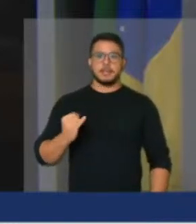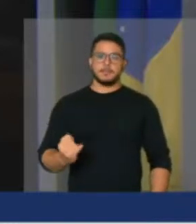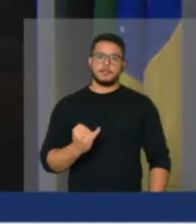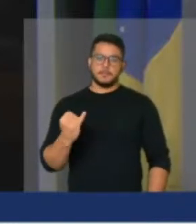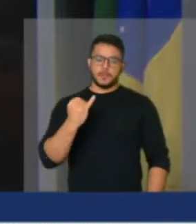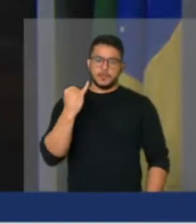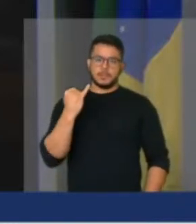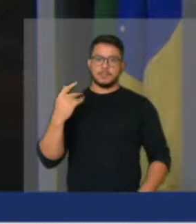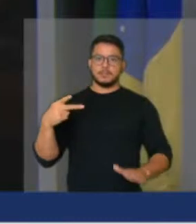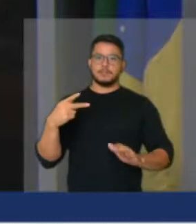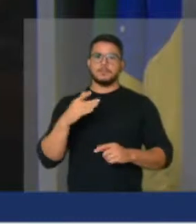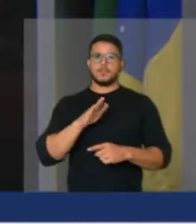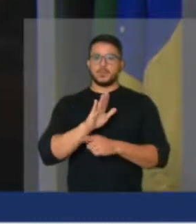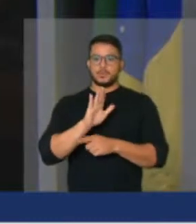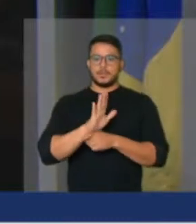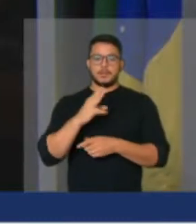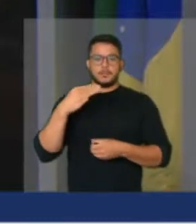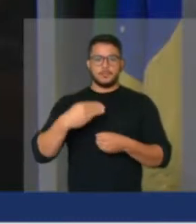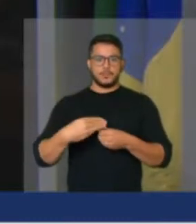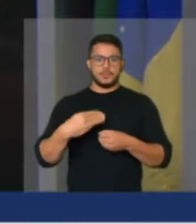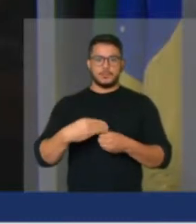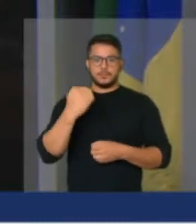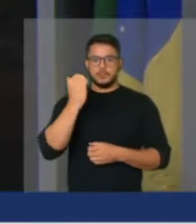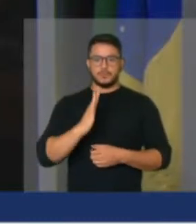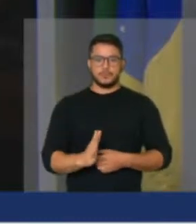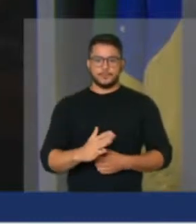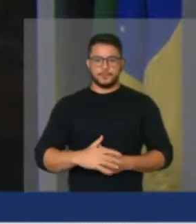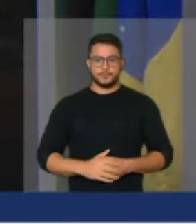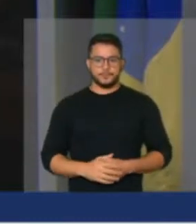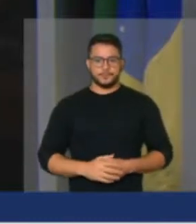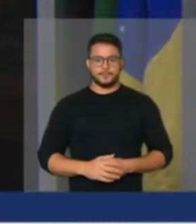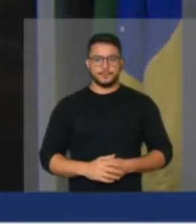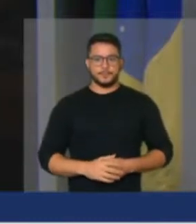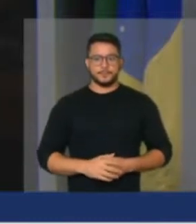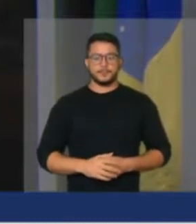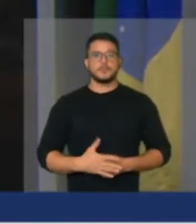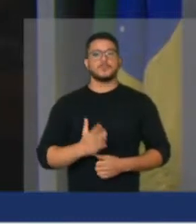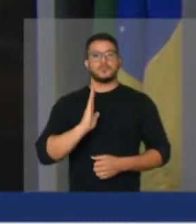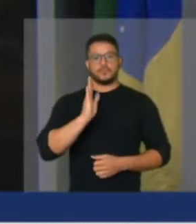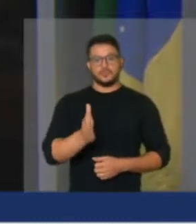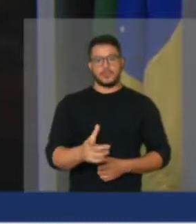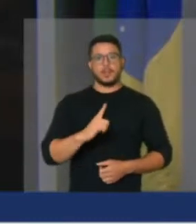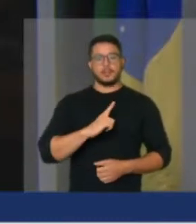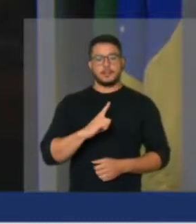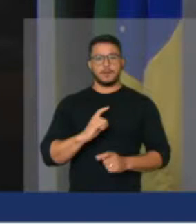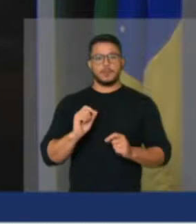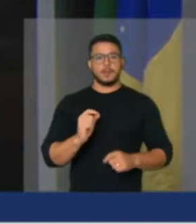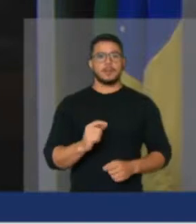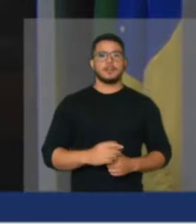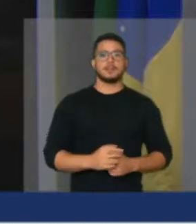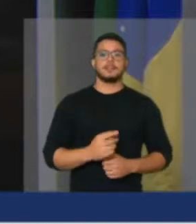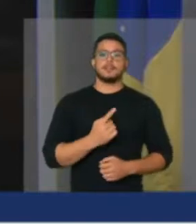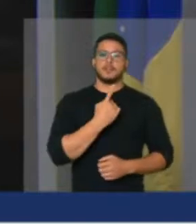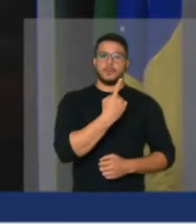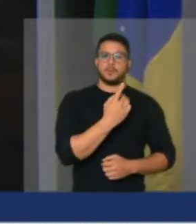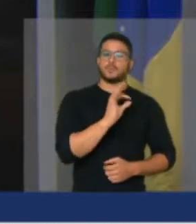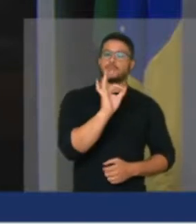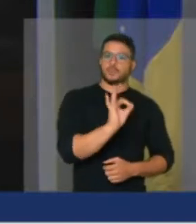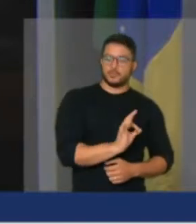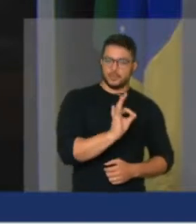BRASILEIROS. DEVO DIZER QUE JÁ TEM DOIS, 1% VIG ENDO. O PRIMEIRO 1% QUE FOI VOTADO EM